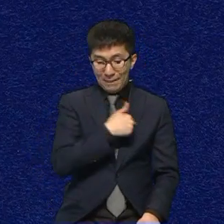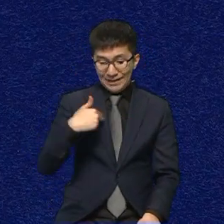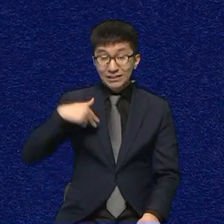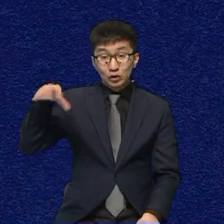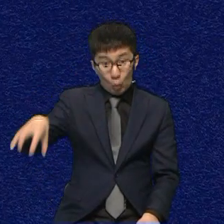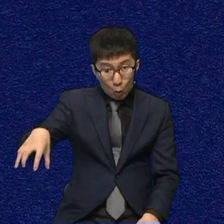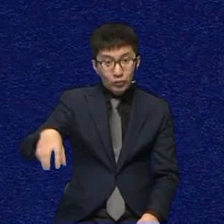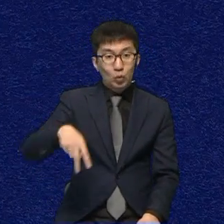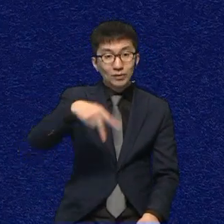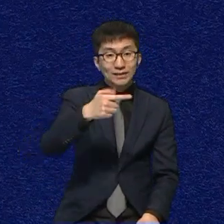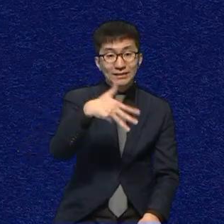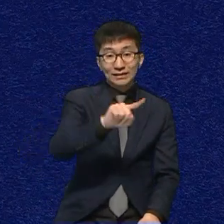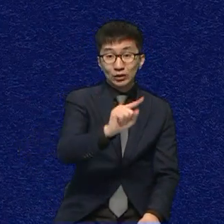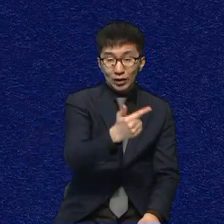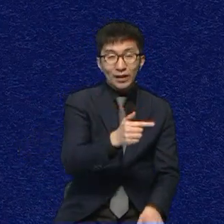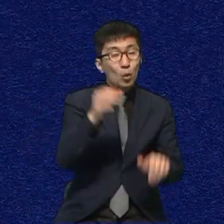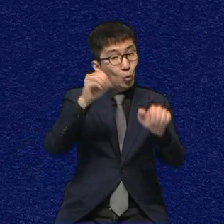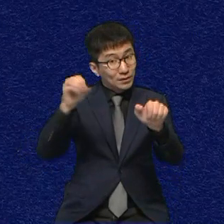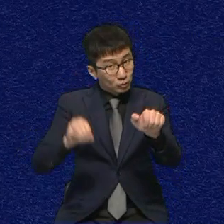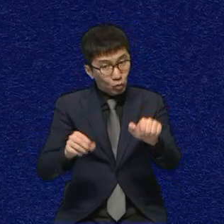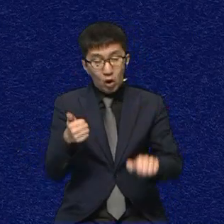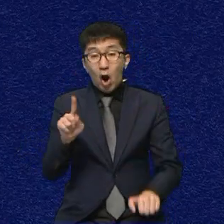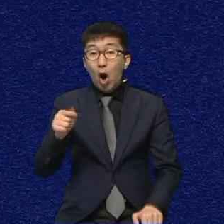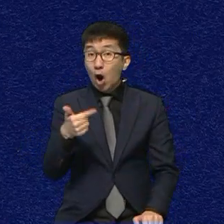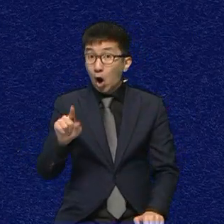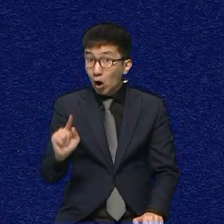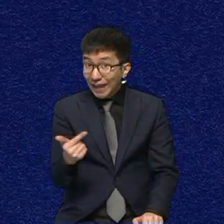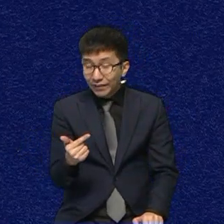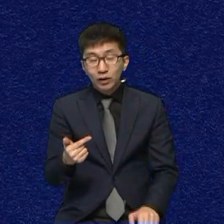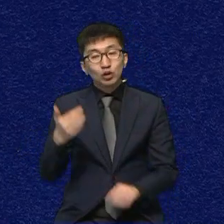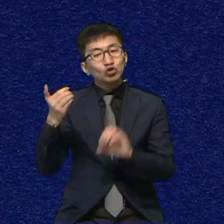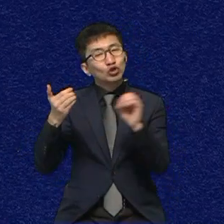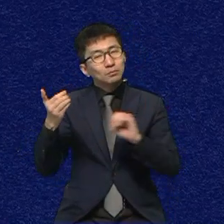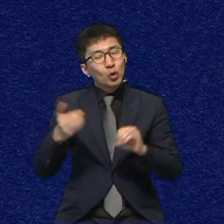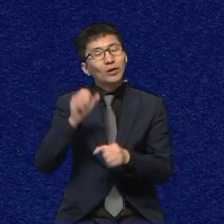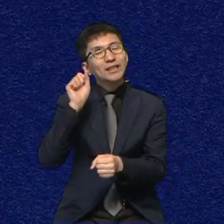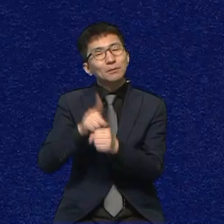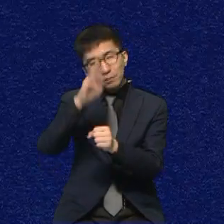인구의 50%, 허난 인구의 90%가 누적 감염돼 정점이 지난 것으로 분석했습니다.